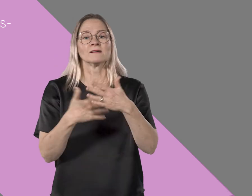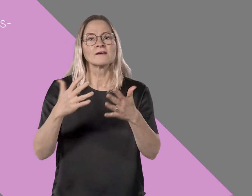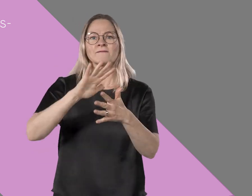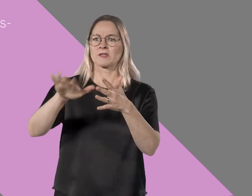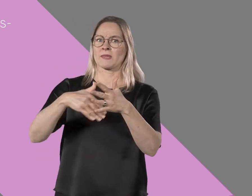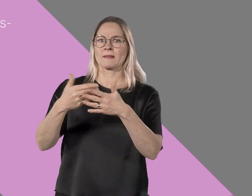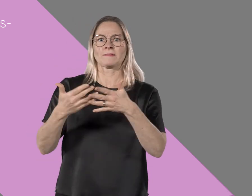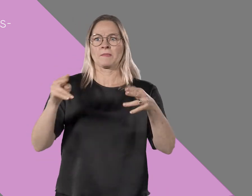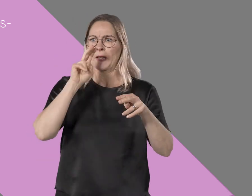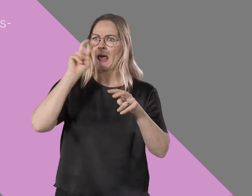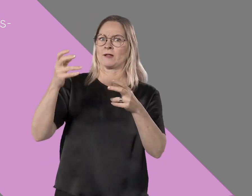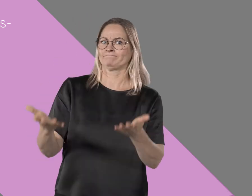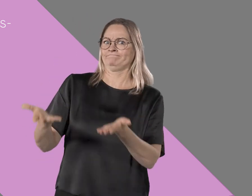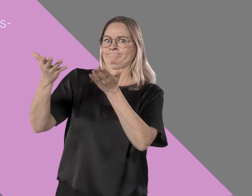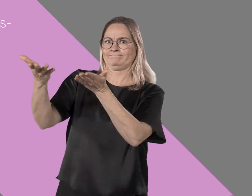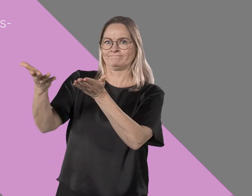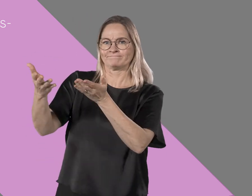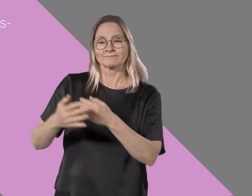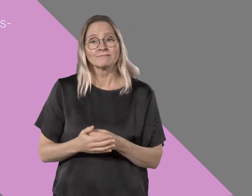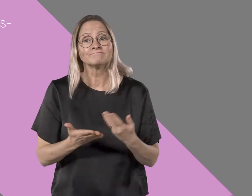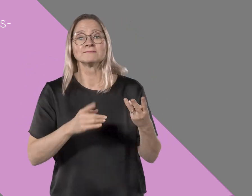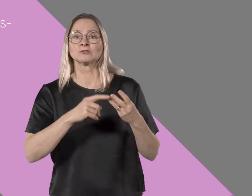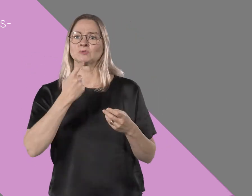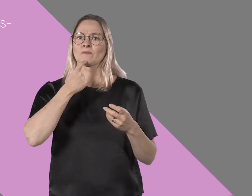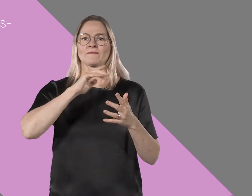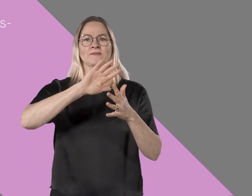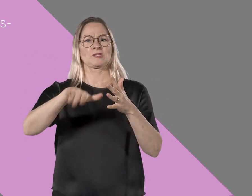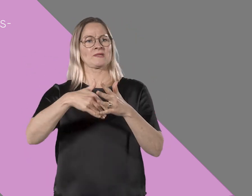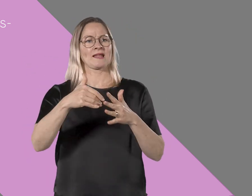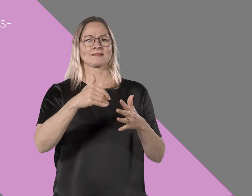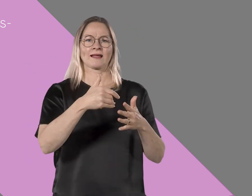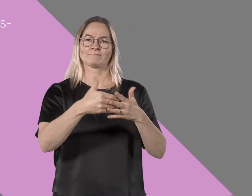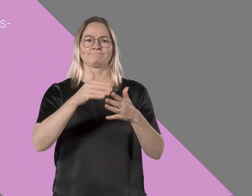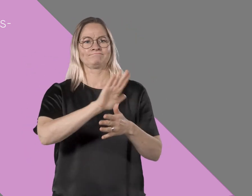nostanut viittomakieliä näkyville ja edistänyt näin Suomen viittomakielten -